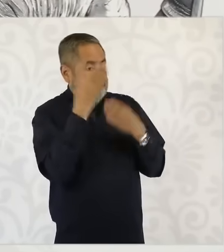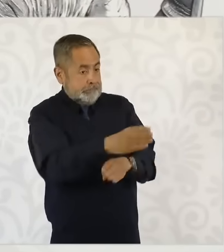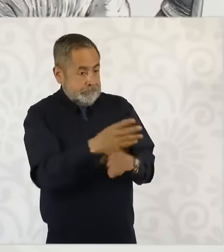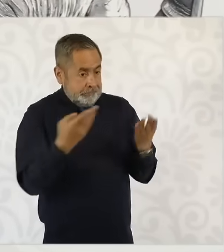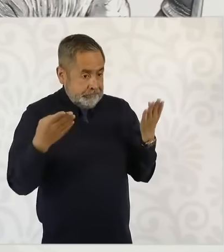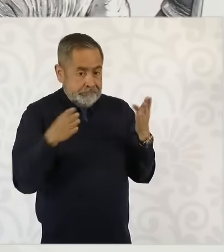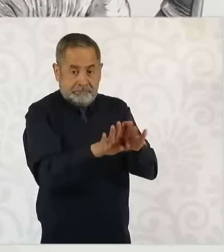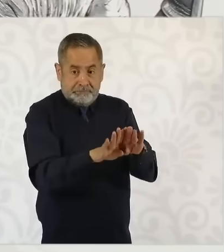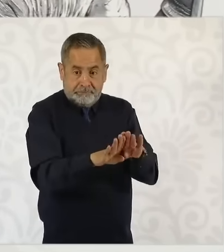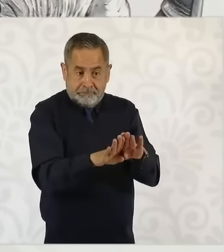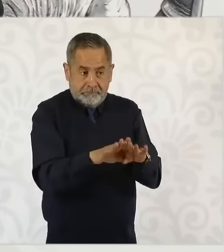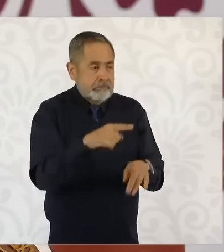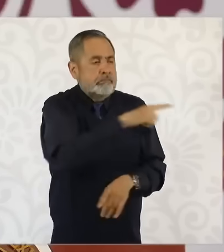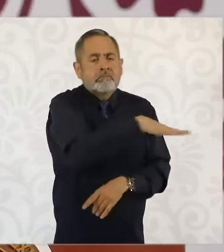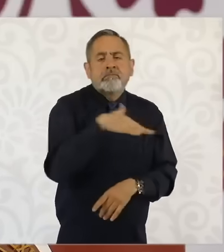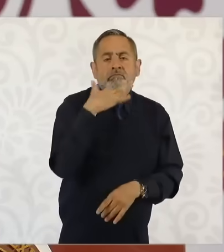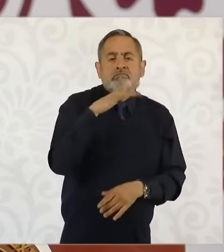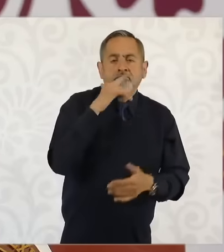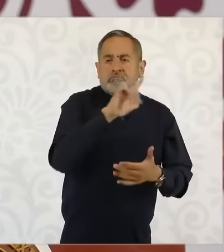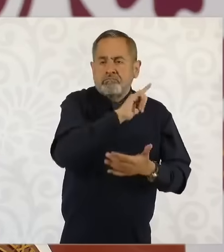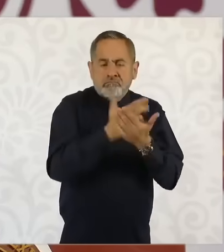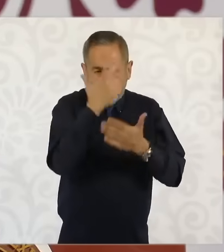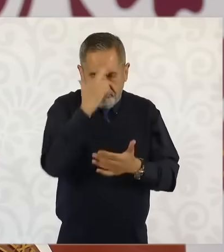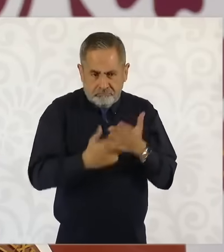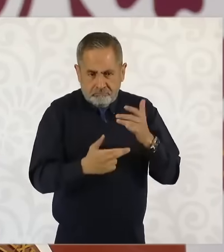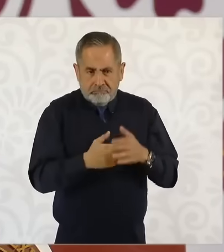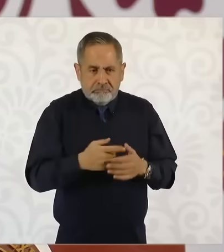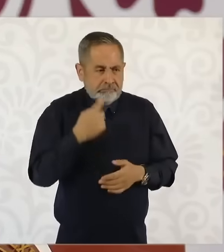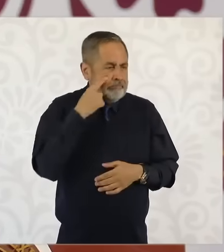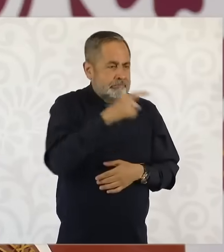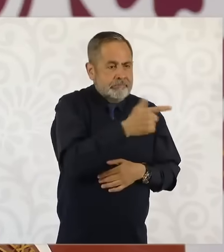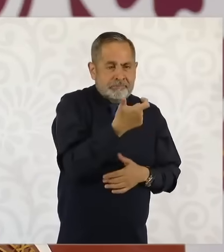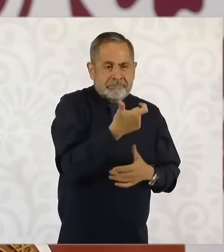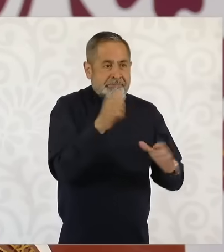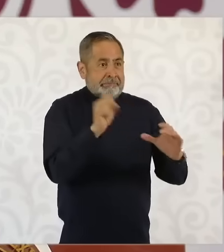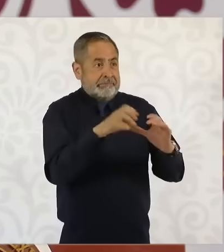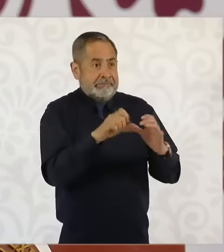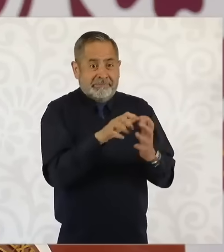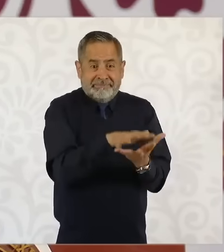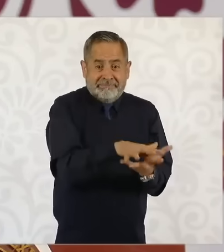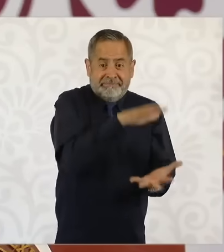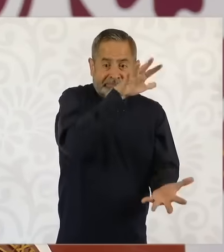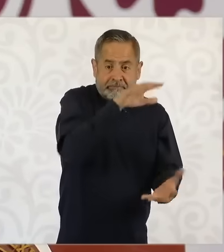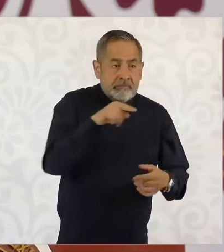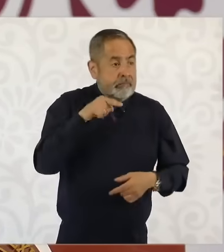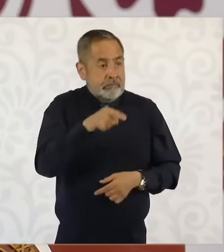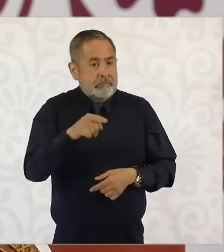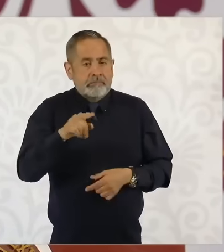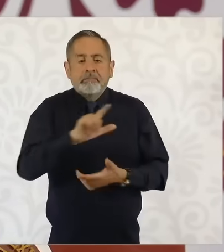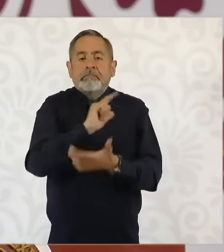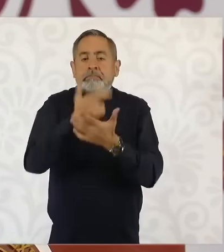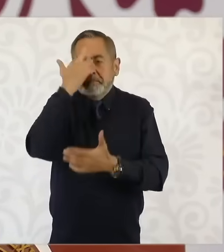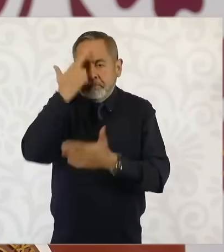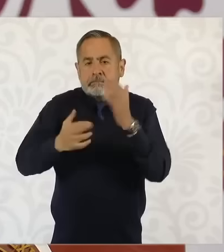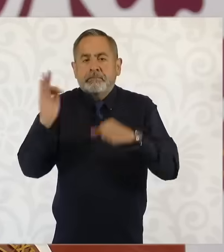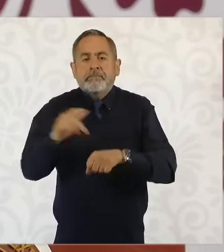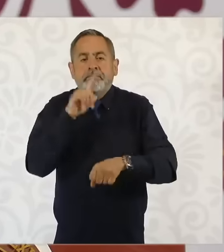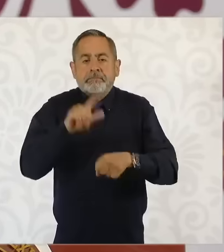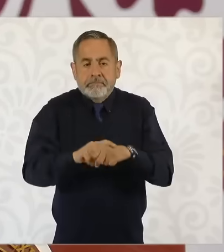de procedencia ilícita y su persecución ante los tribunales como delito federal este se ha